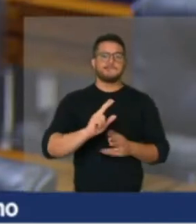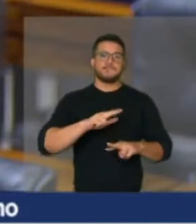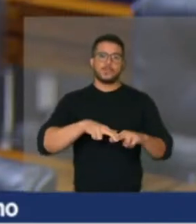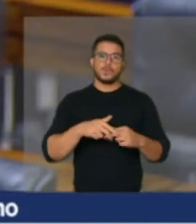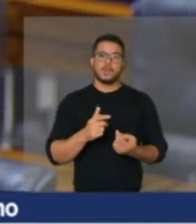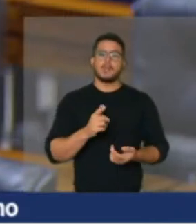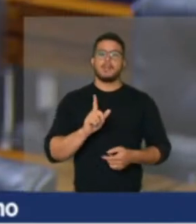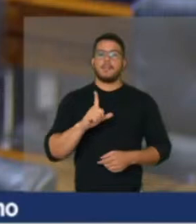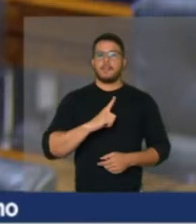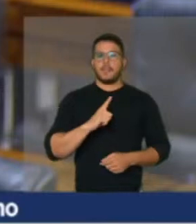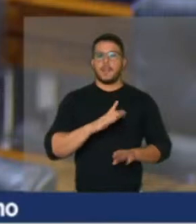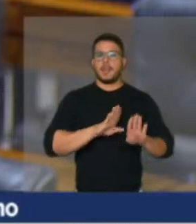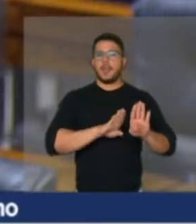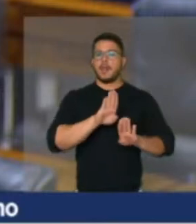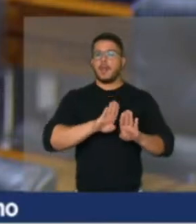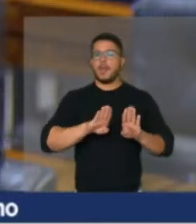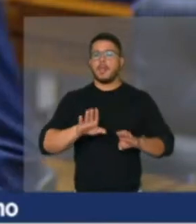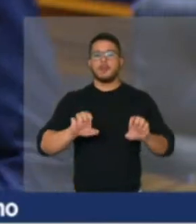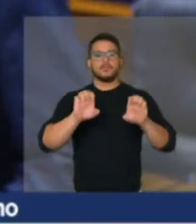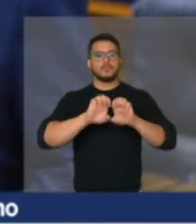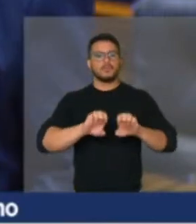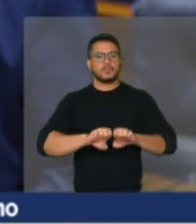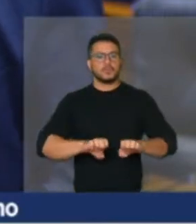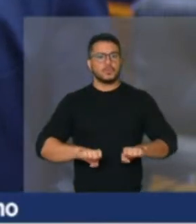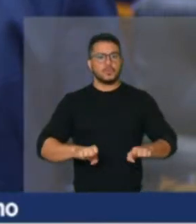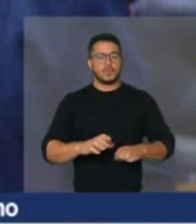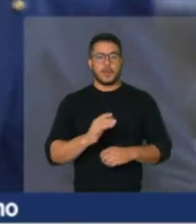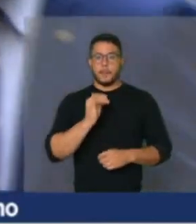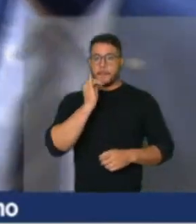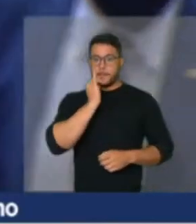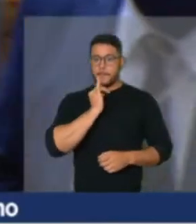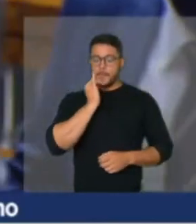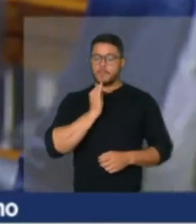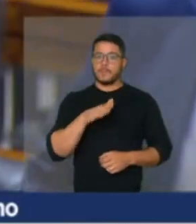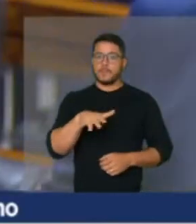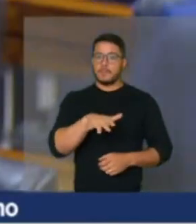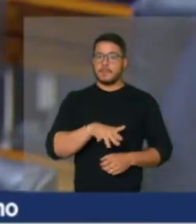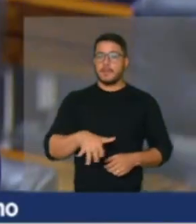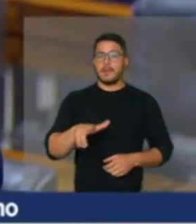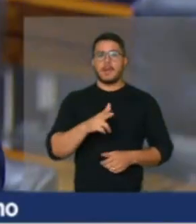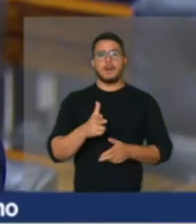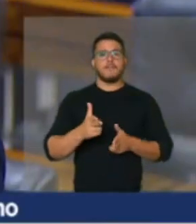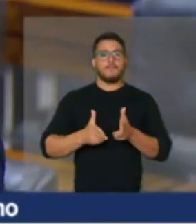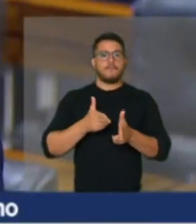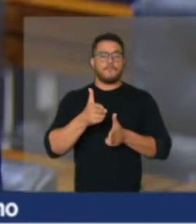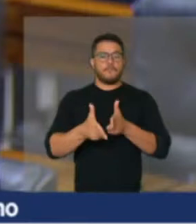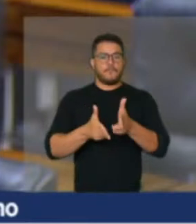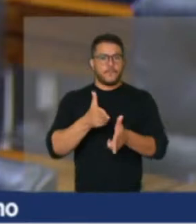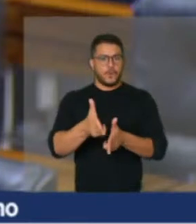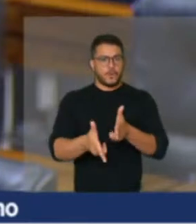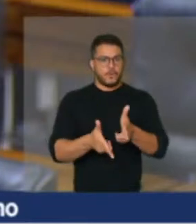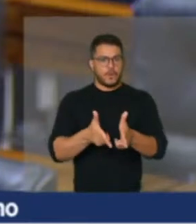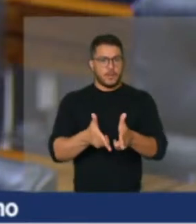SÓ NA AUTORIZAÇÃO FERROVIÁ RIA, MEDIDA PROVISÓRIA ESTABELECIDA PELO PRESIDENTE, NO DIA SEGUINTE QUE ELE EMITIU A AUTORIZAÇÃO 51 BILHÕES DE